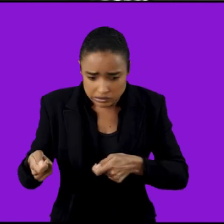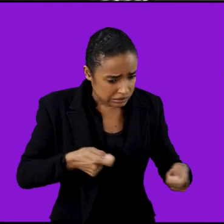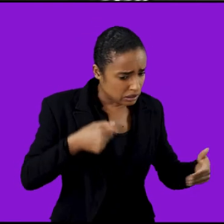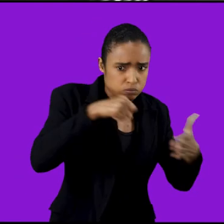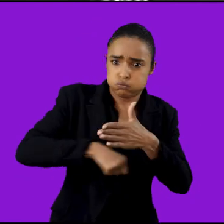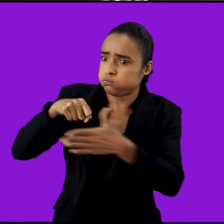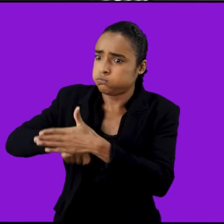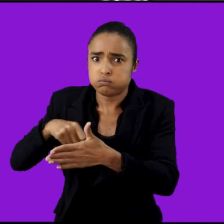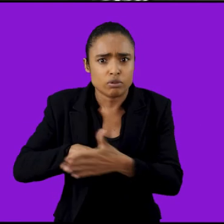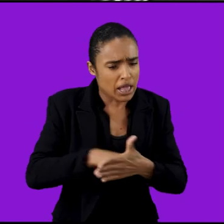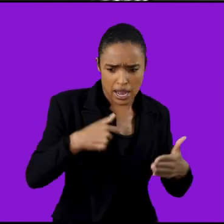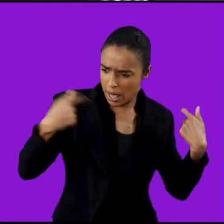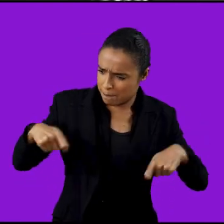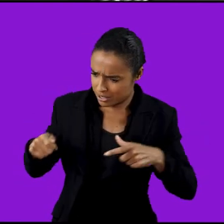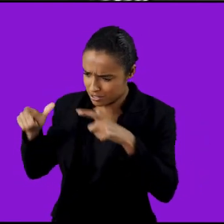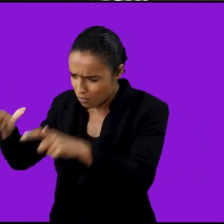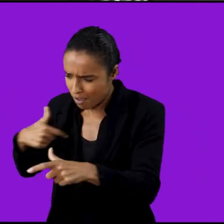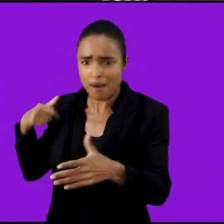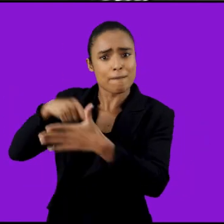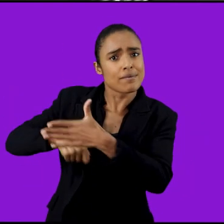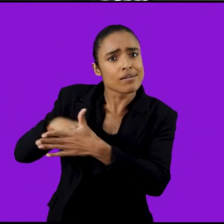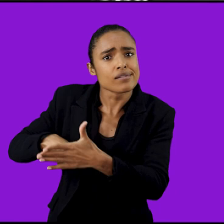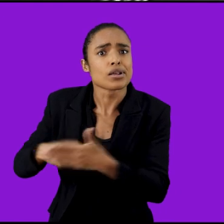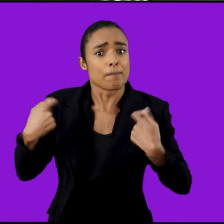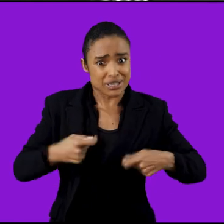a luta, briga. “Precisa do espaço”, vamos brigar pelo espaço. “Precisa de dinheiro”,